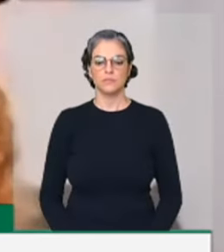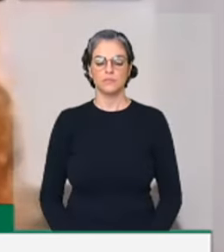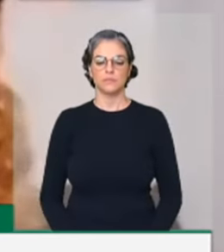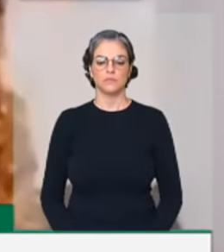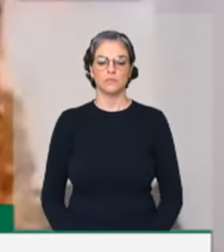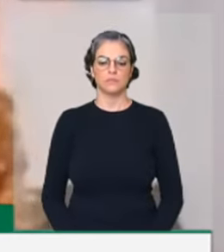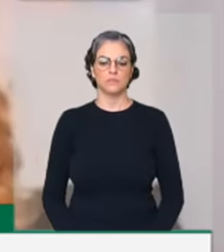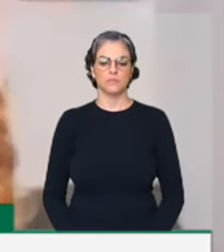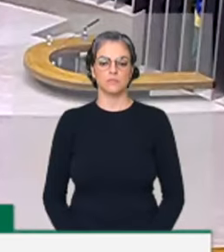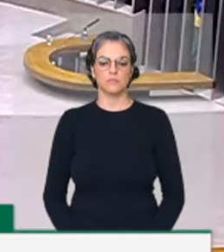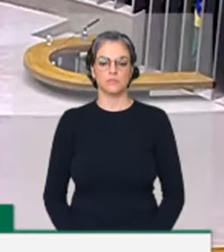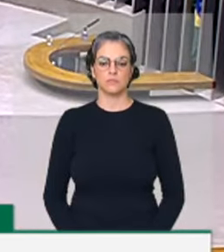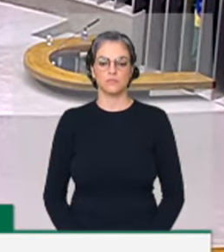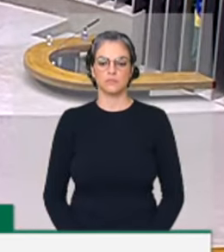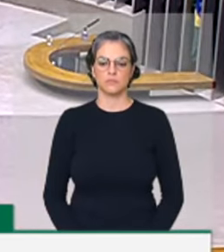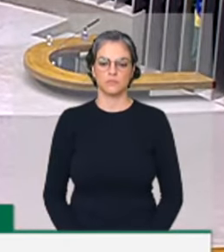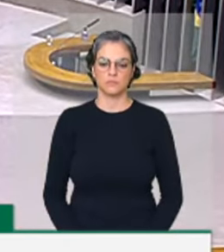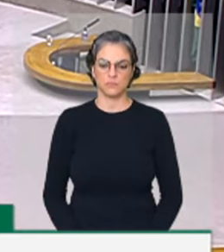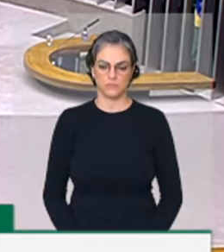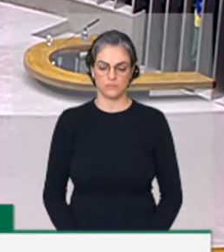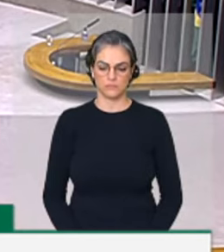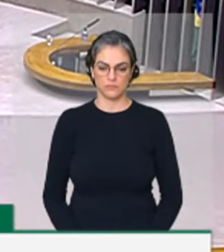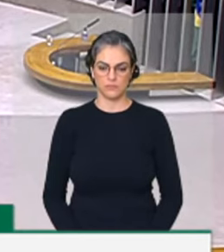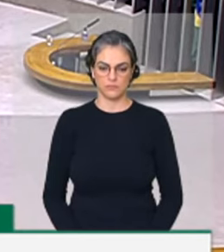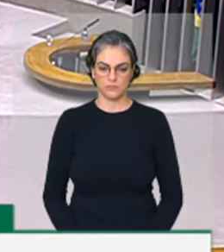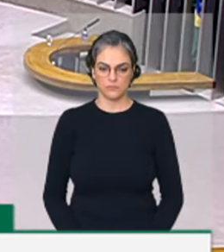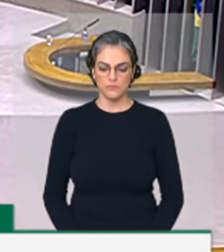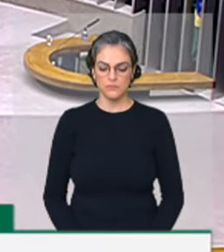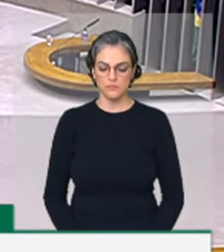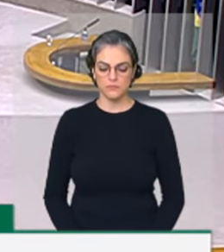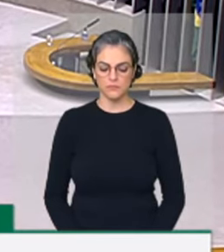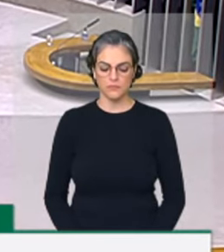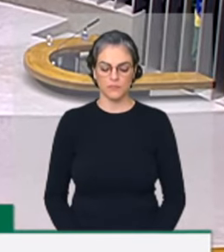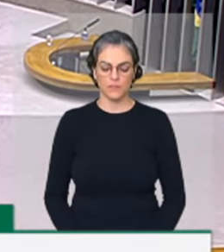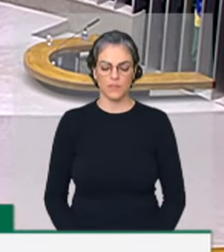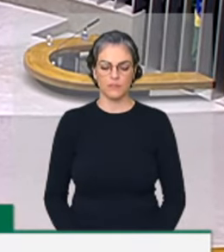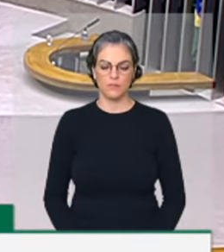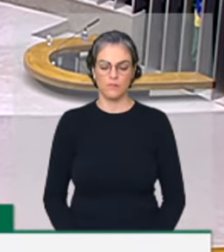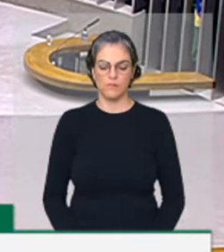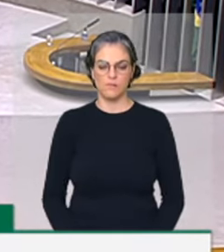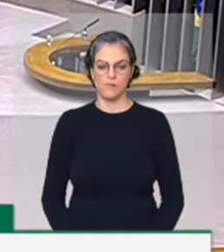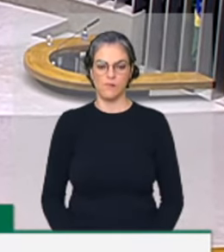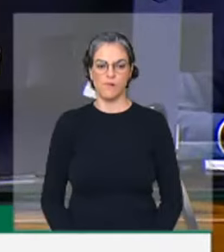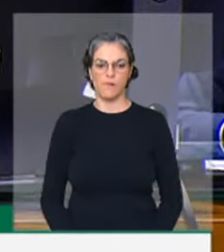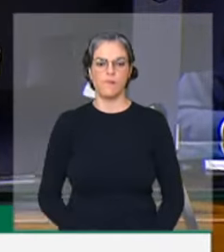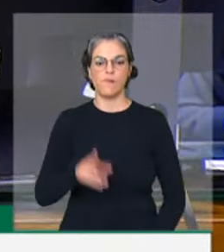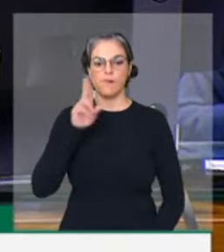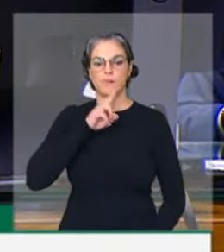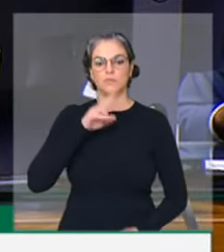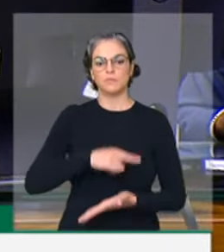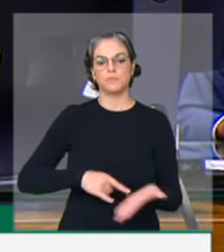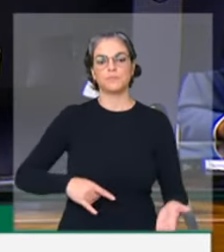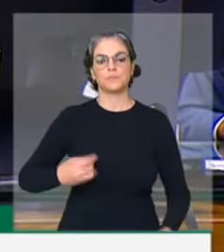MUITO OBRIGADA, PRESIDENTE. -- [PRESIDENTE]: REQUERIMENTO DE URGÊNCIA N° 570/21, REQUEREMOS COM BASE NO ART. 155 DO REGIMENTO INTERNO, REGIME DE URGÊNCIA NA